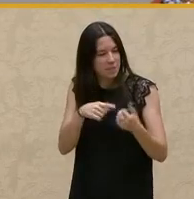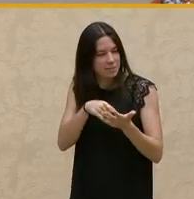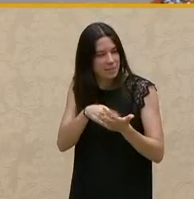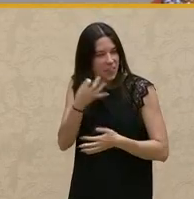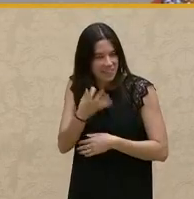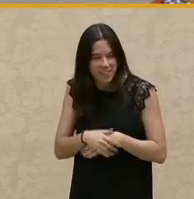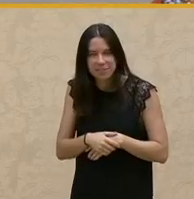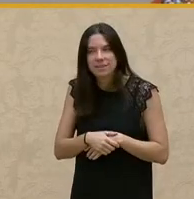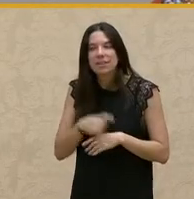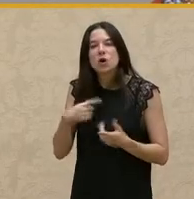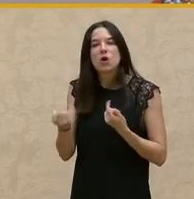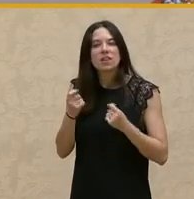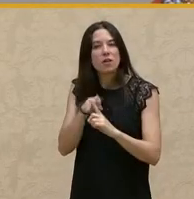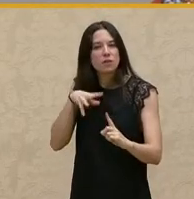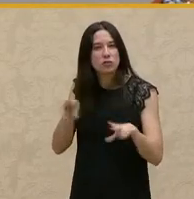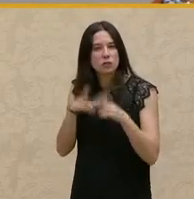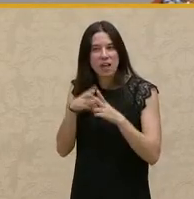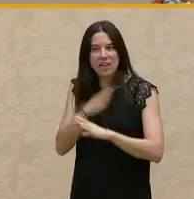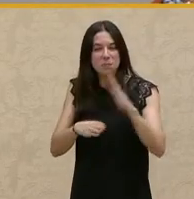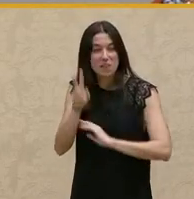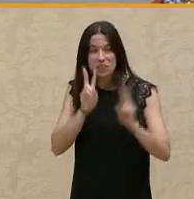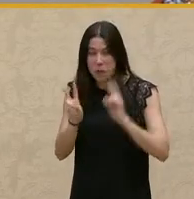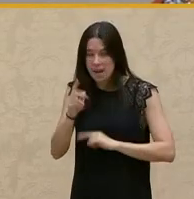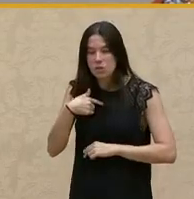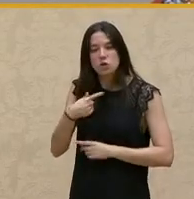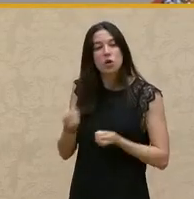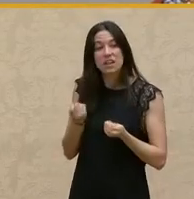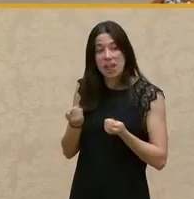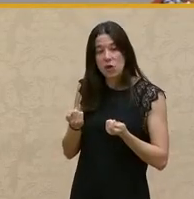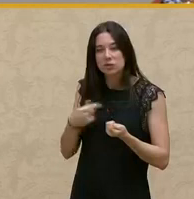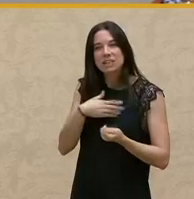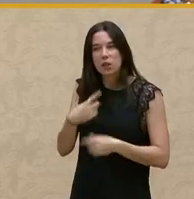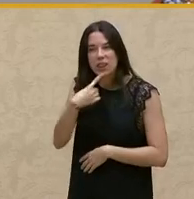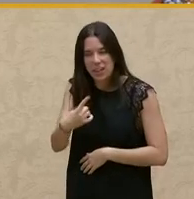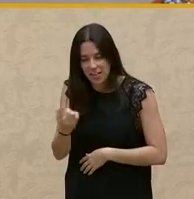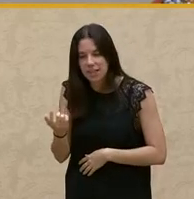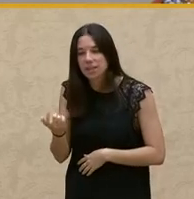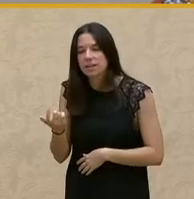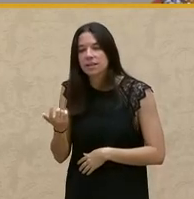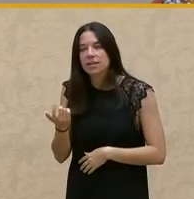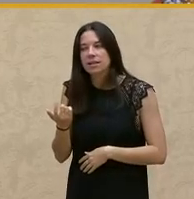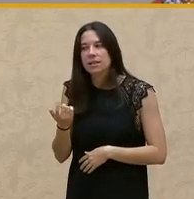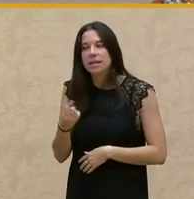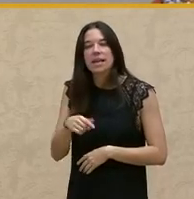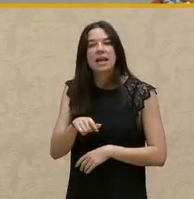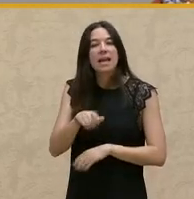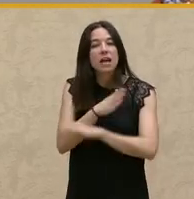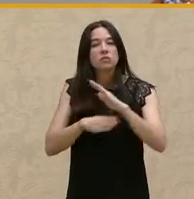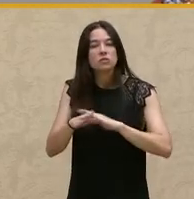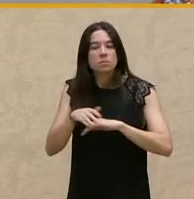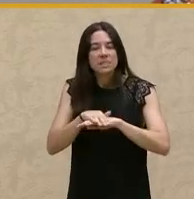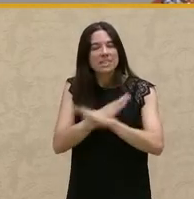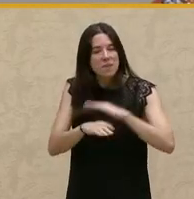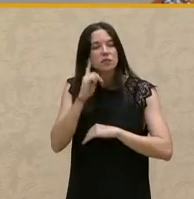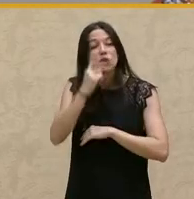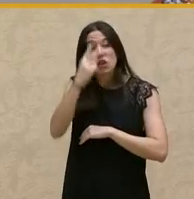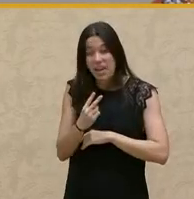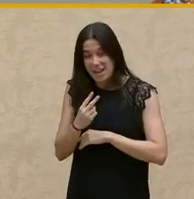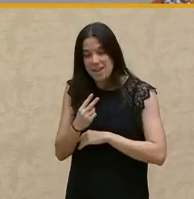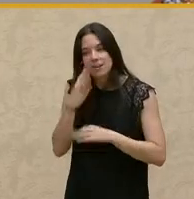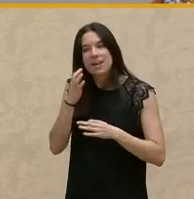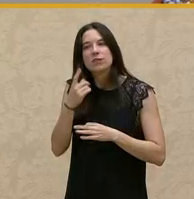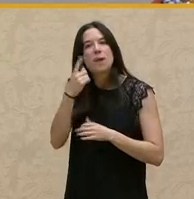Foro Social de Discapacidad Visual, señalo que la sordoceguera forma parte de nuestras prioridades